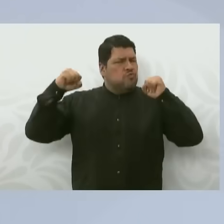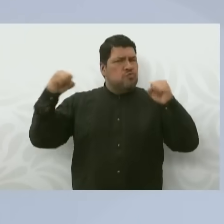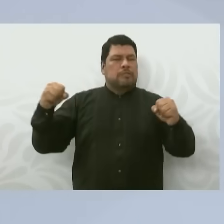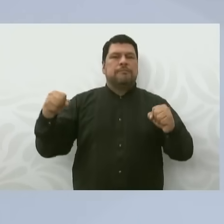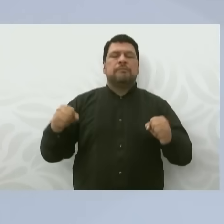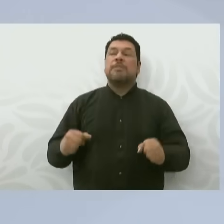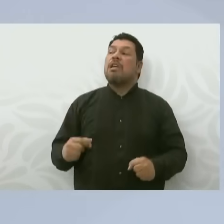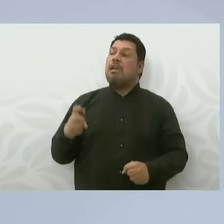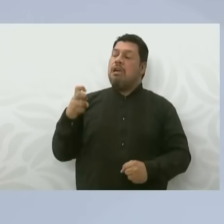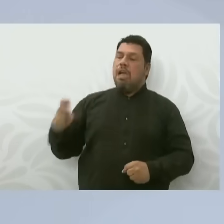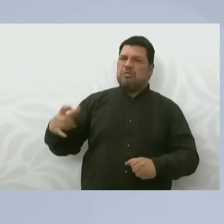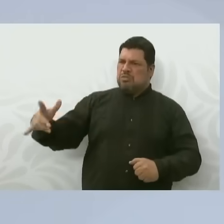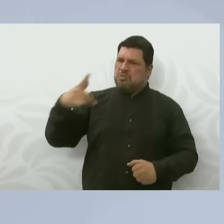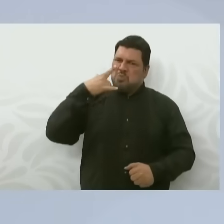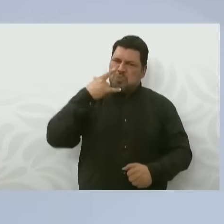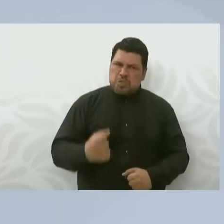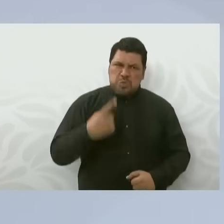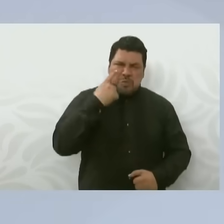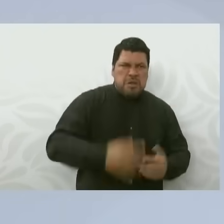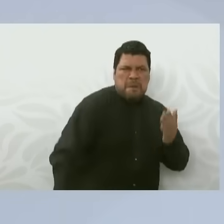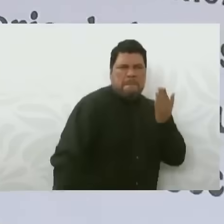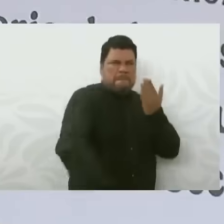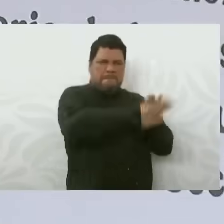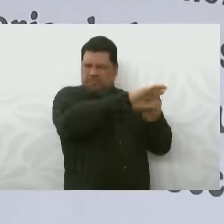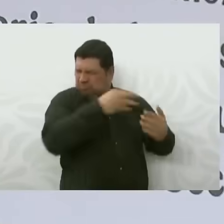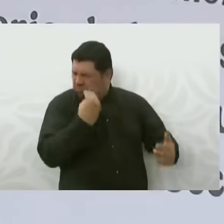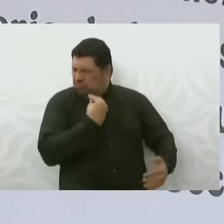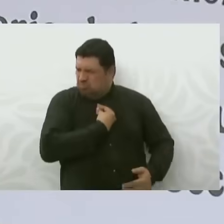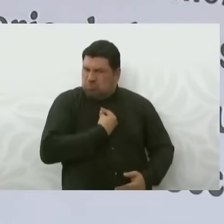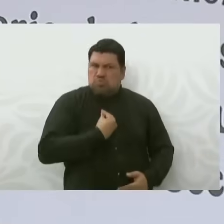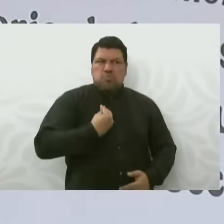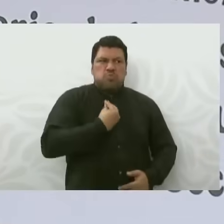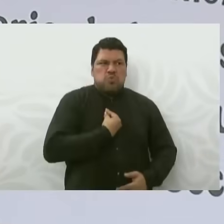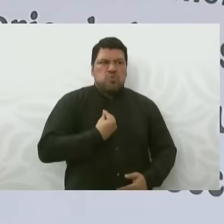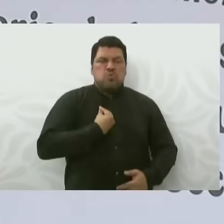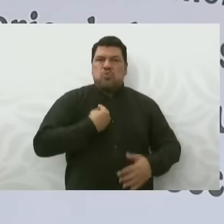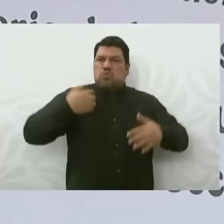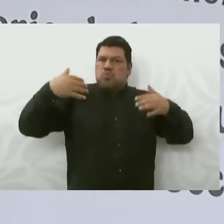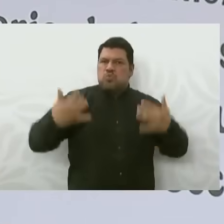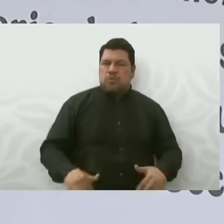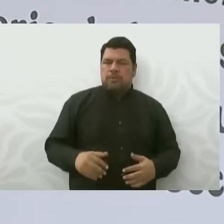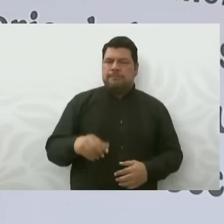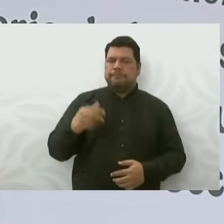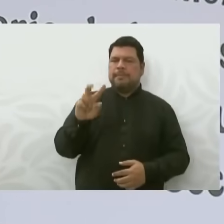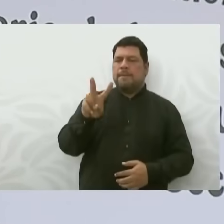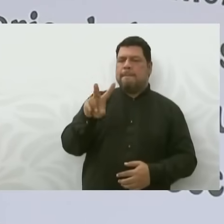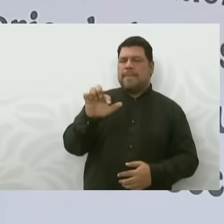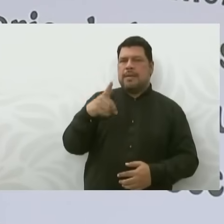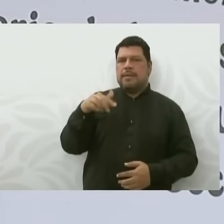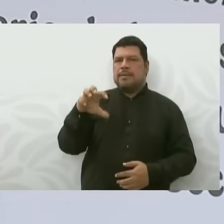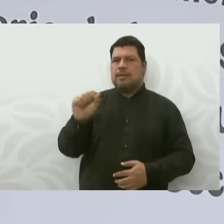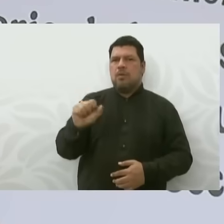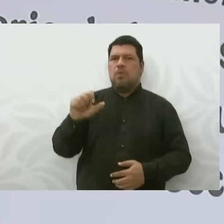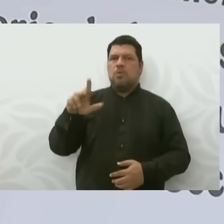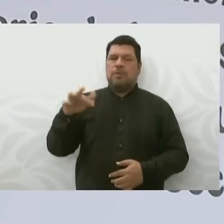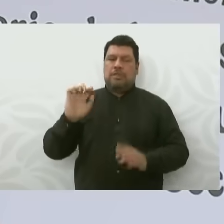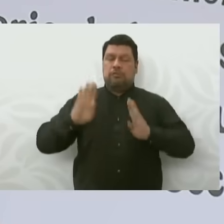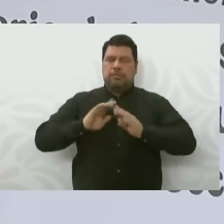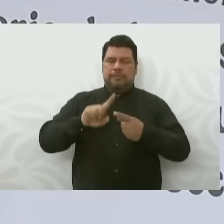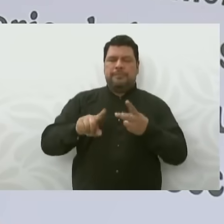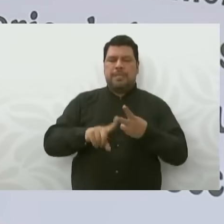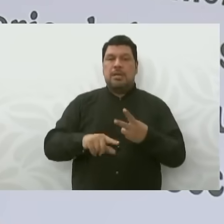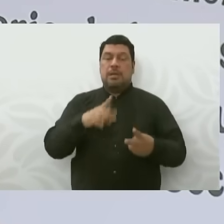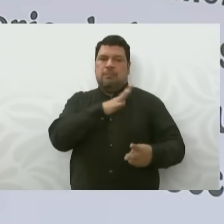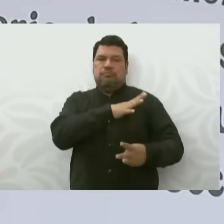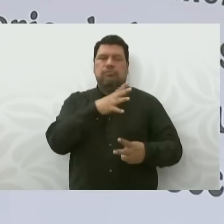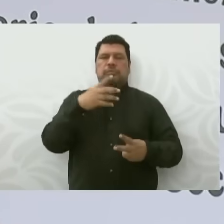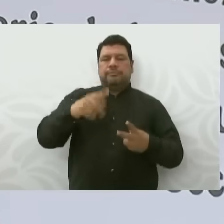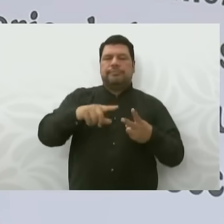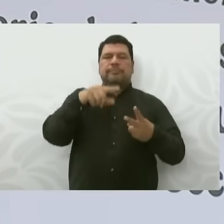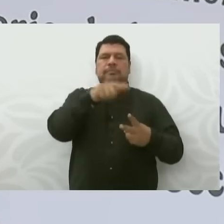legado de lucha y resistencia el cadete Virgilio Uribe el teniente José Azueta alrededor de un